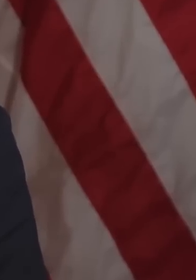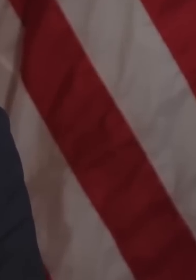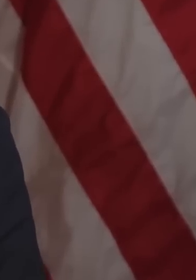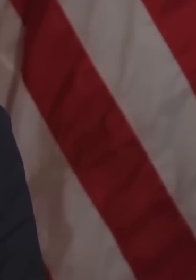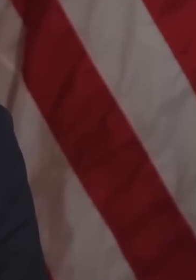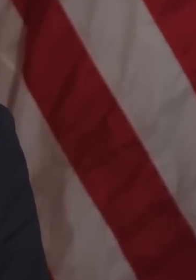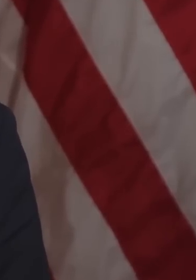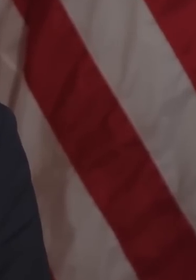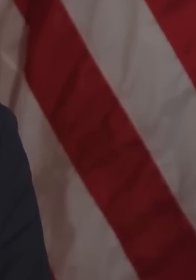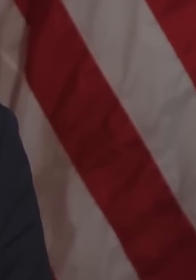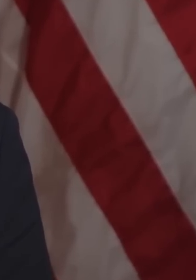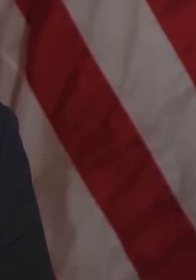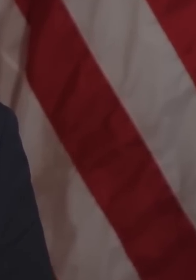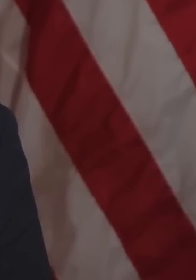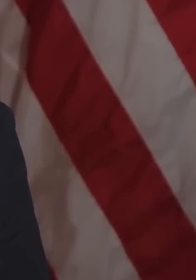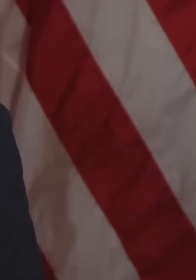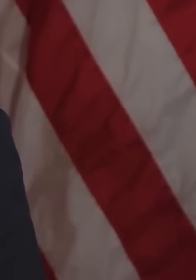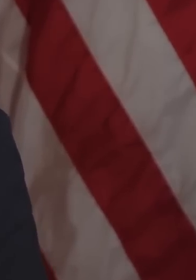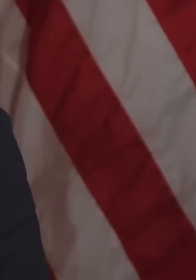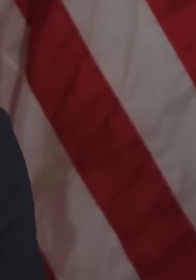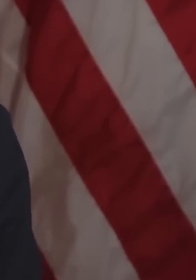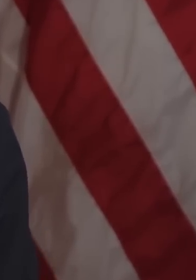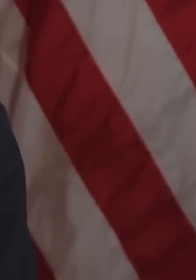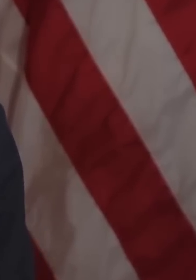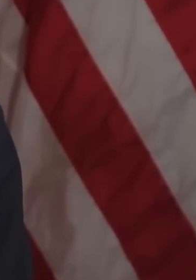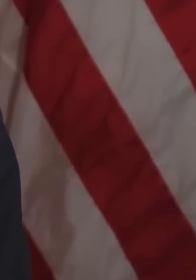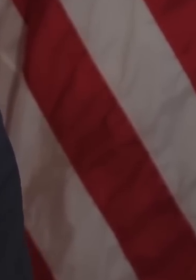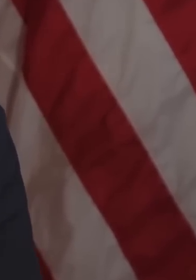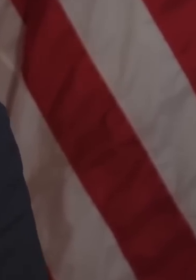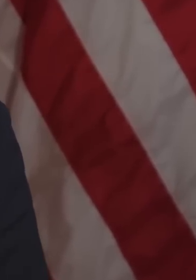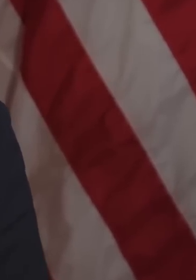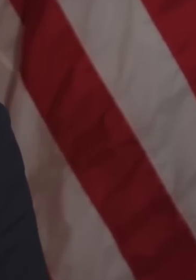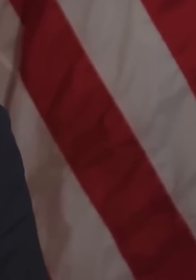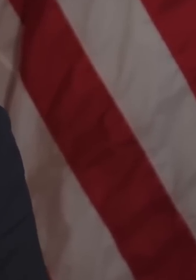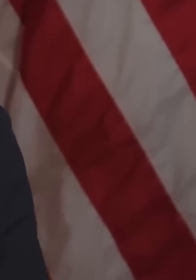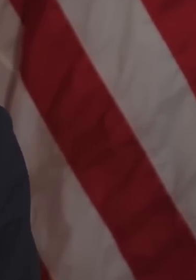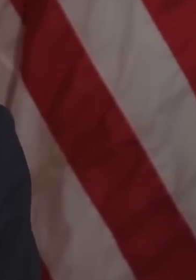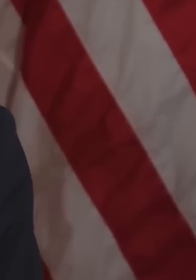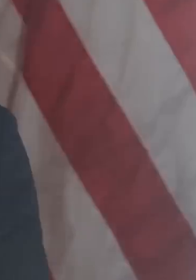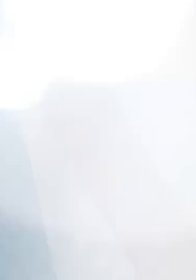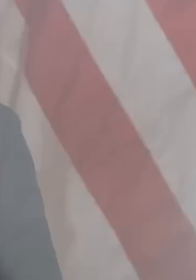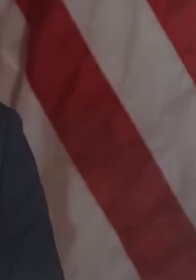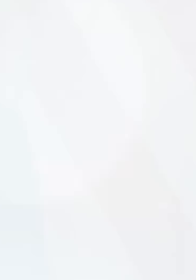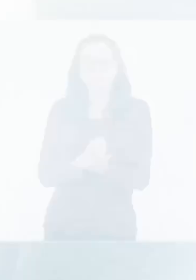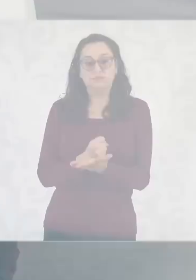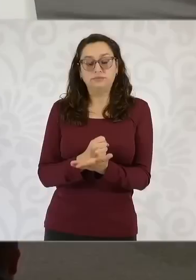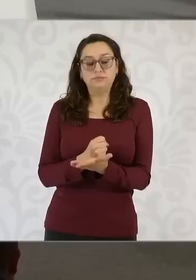sobre todas las compras internacionales de estos insumos incluidas las mexicanas el secretario de